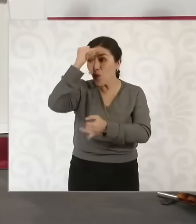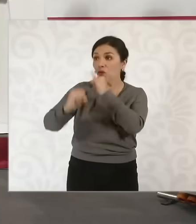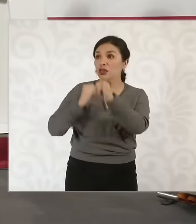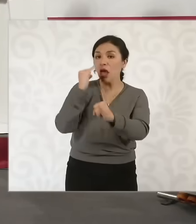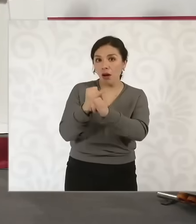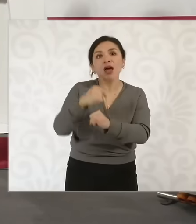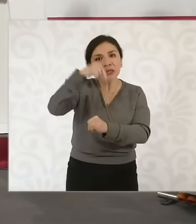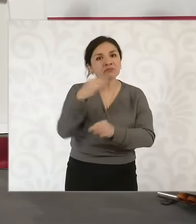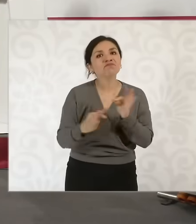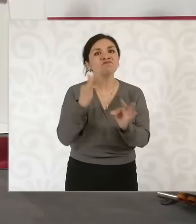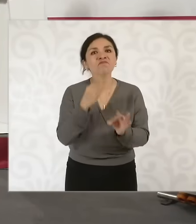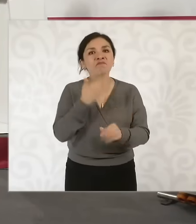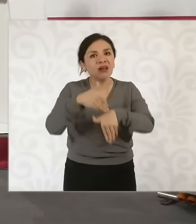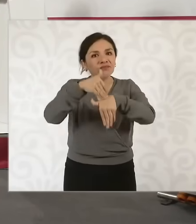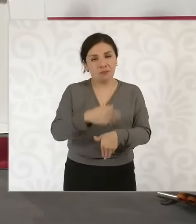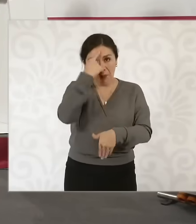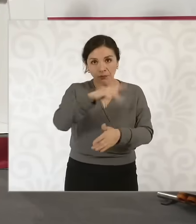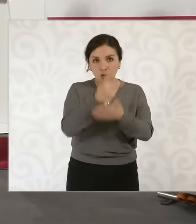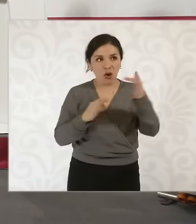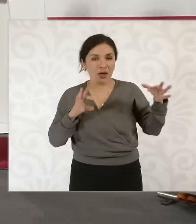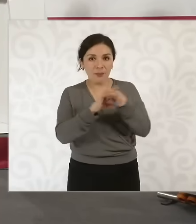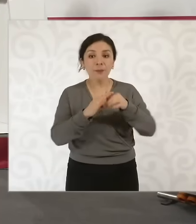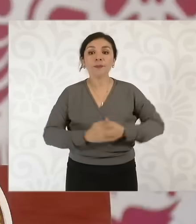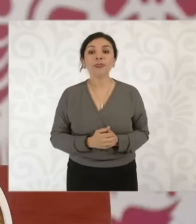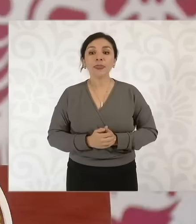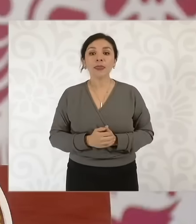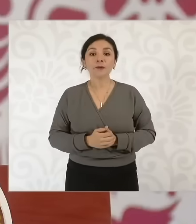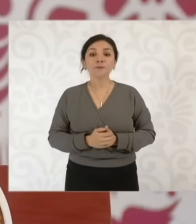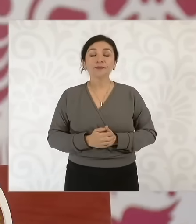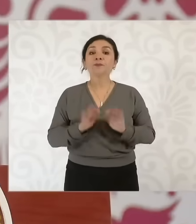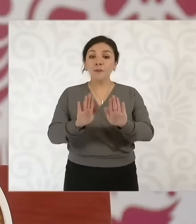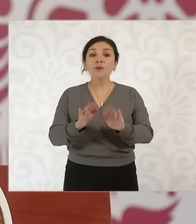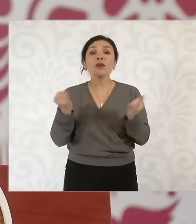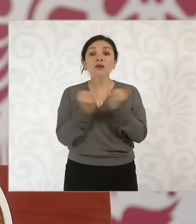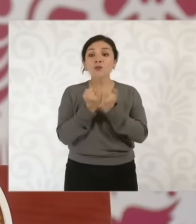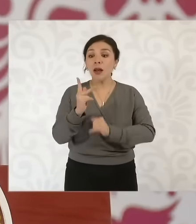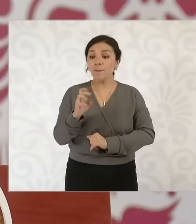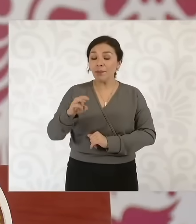estamos cumpliendo con estas en este programa. Por otra parte, eh Pemex se acerca más a la